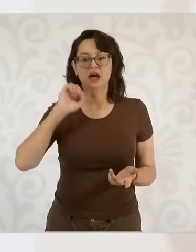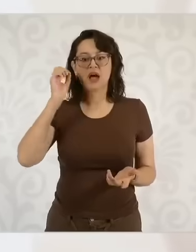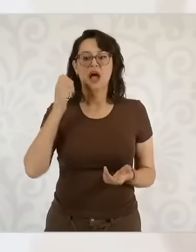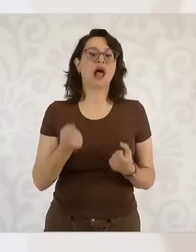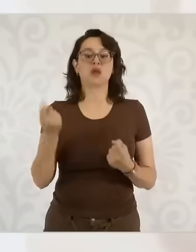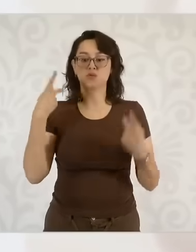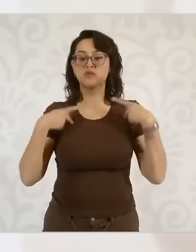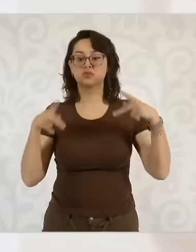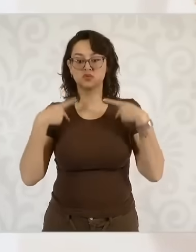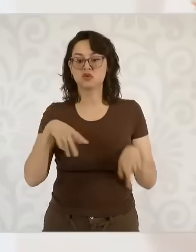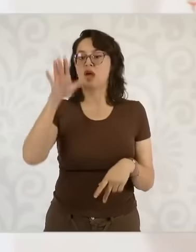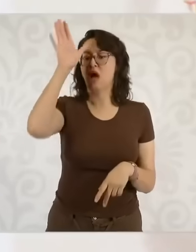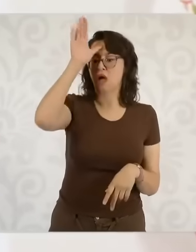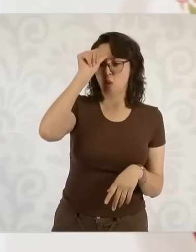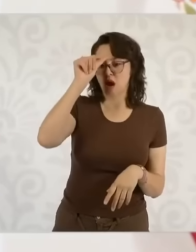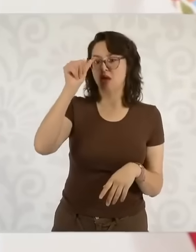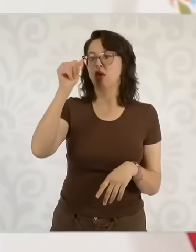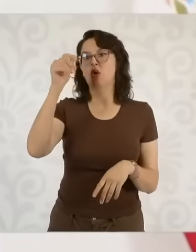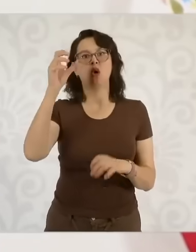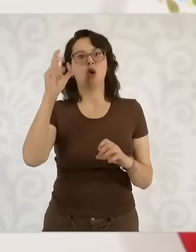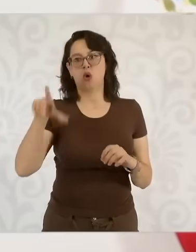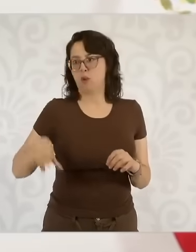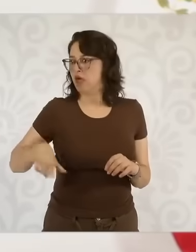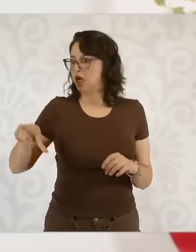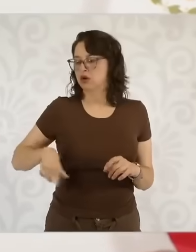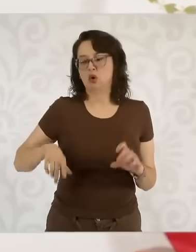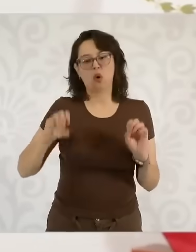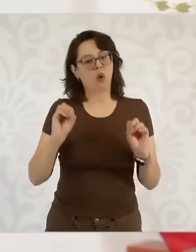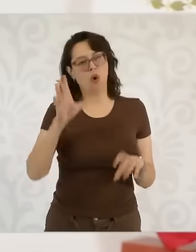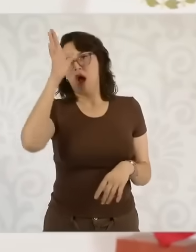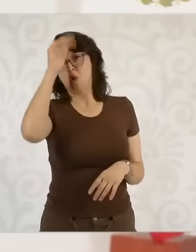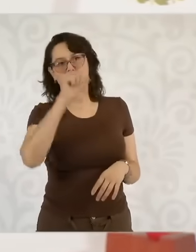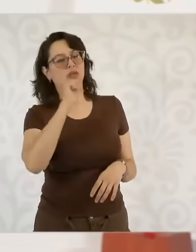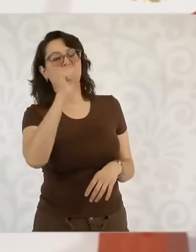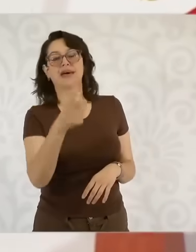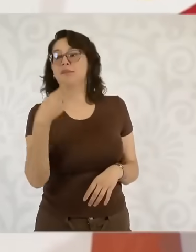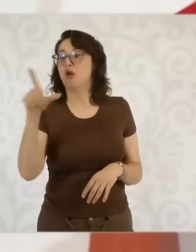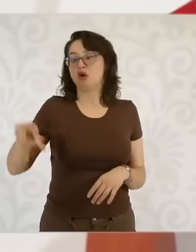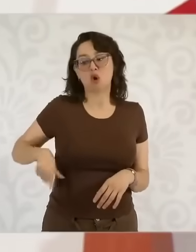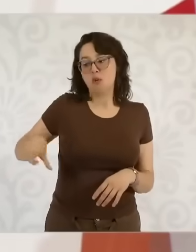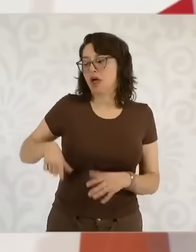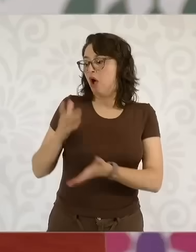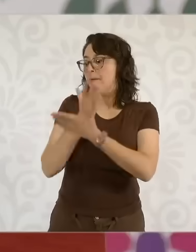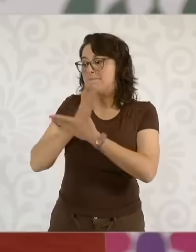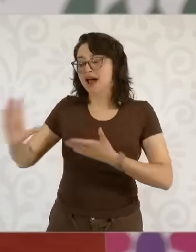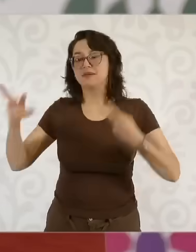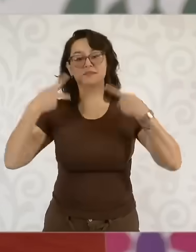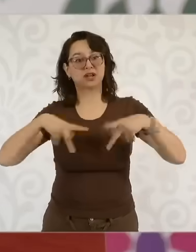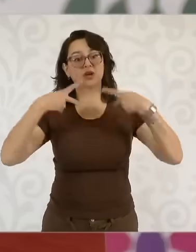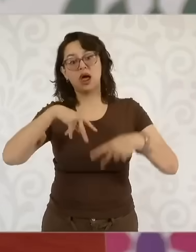otros no pero que hablaron de la solidaridad con las y los mexicanos en Estados Unidos que viven